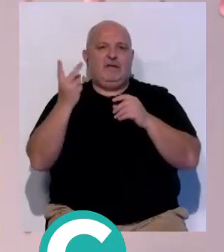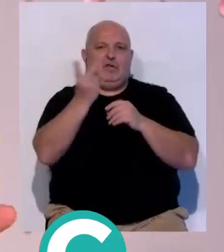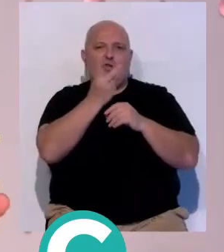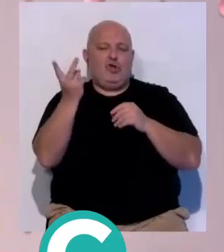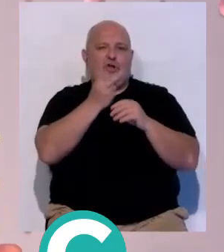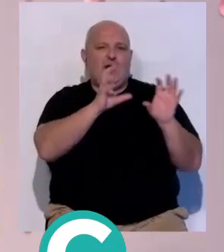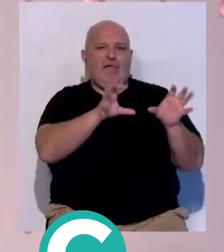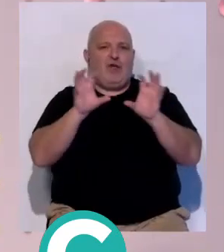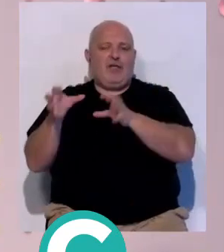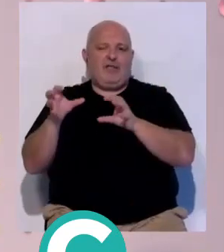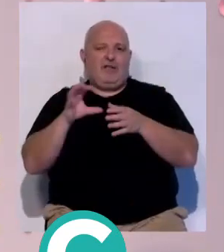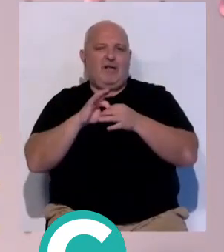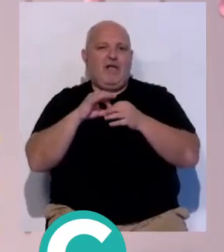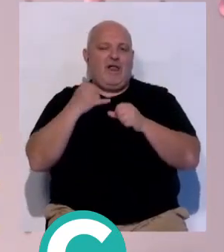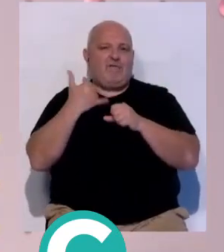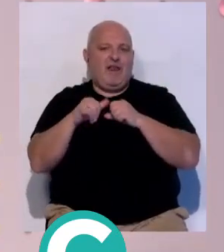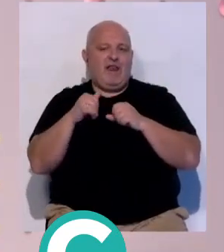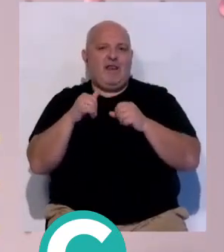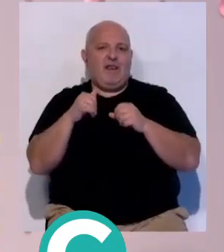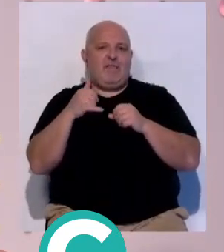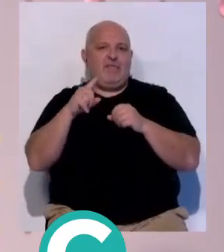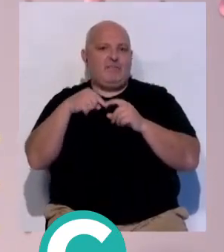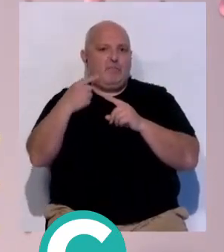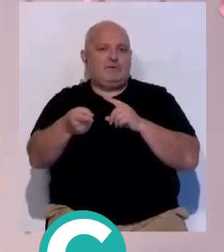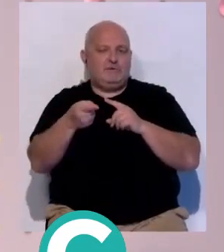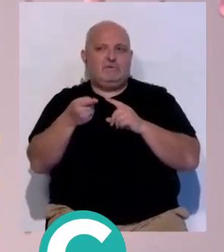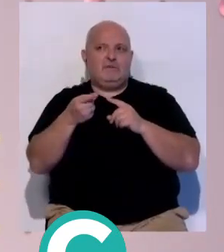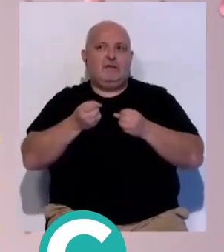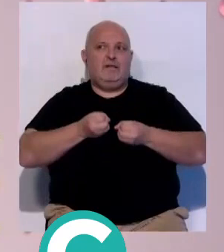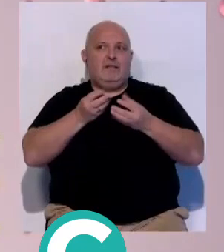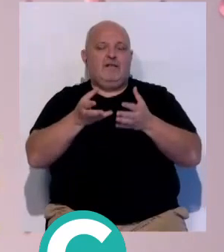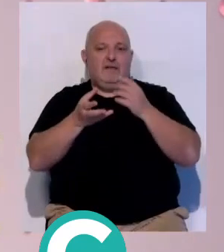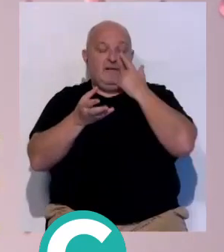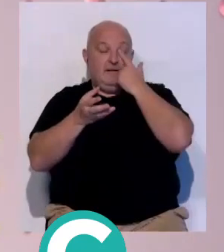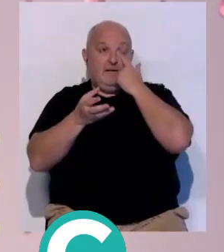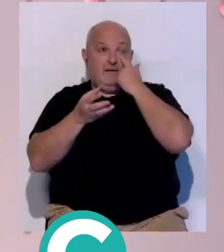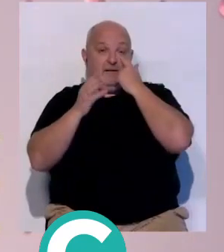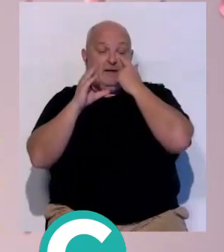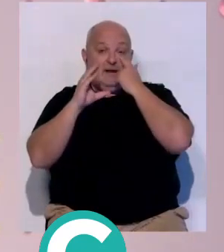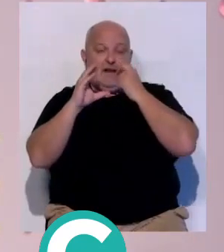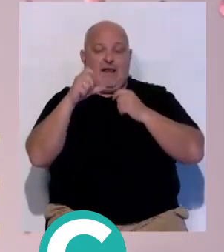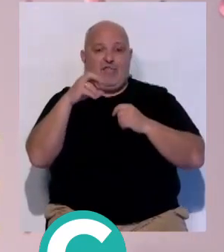en las ondas al final también como comentaba Augusto César lendoilo no esos enfrentamientos